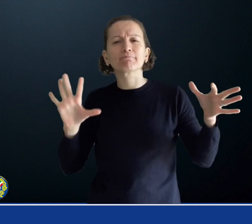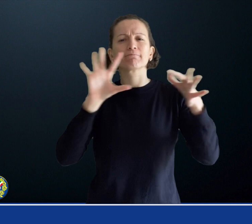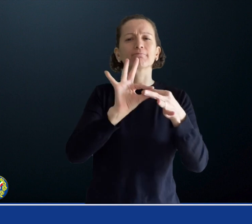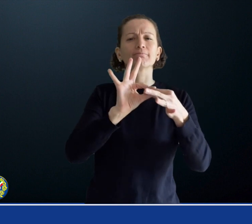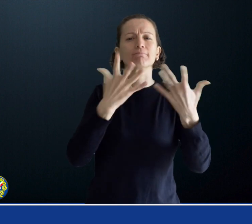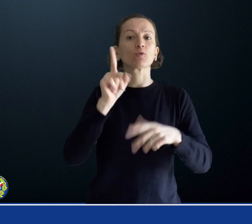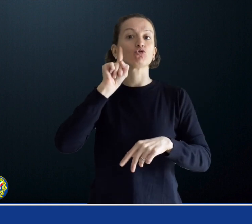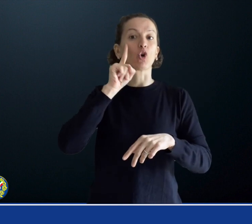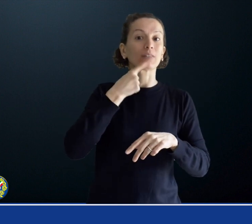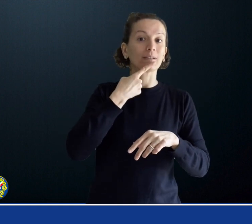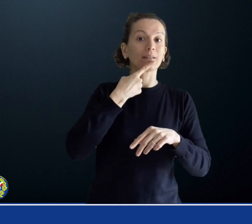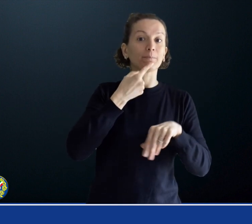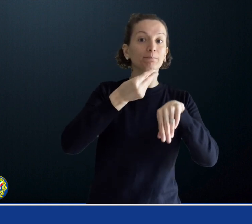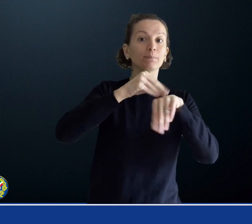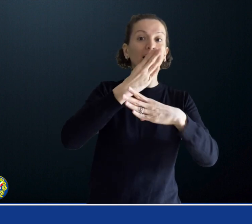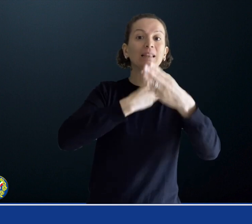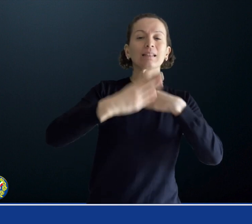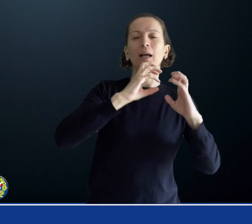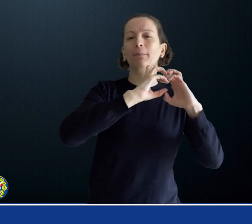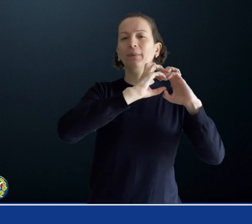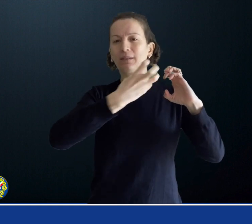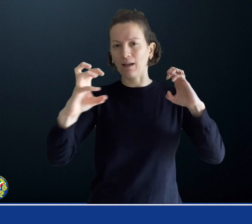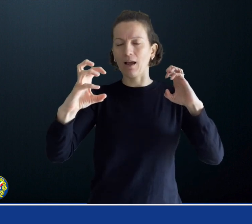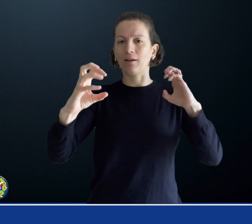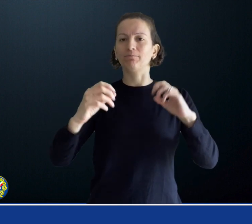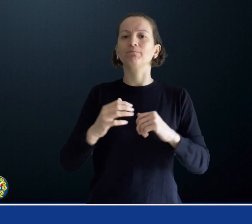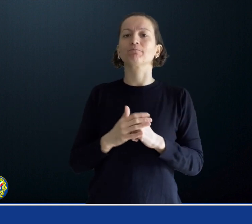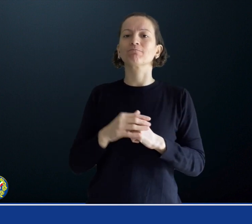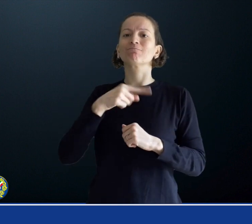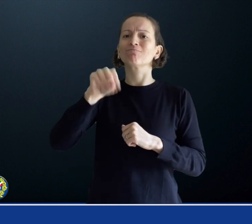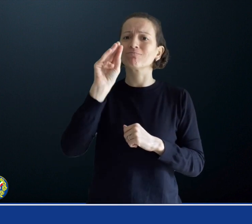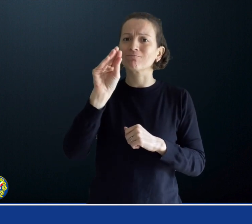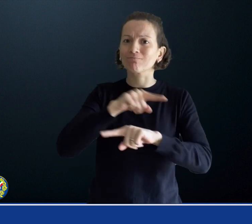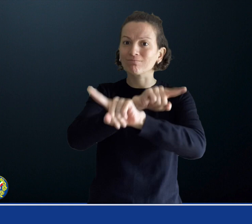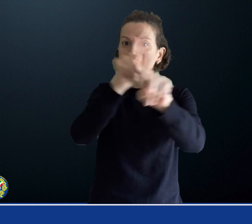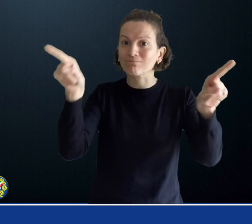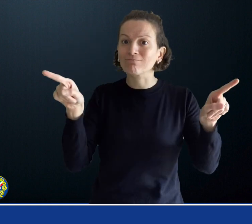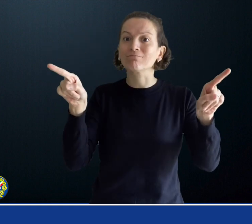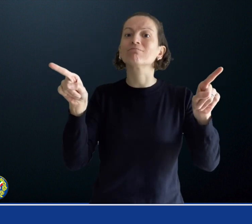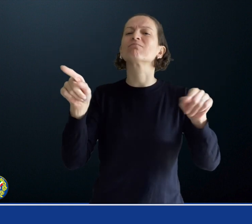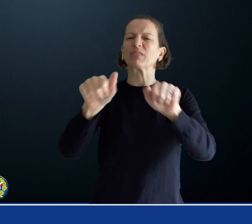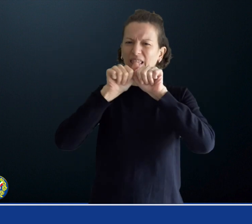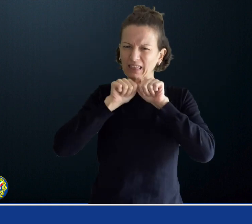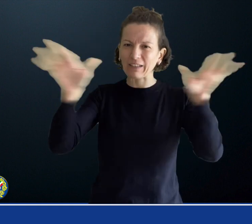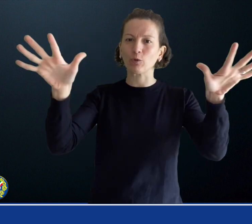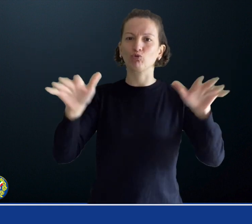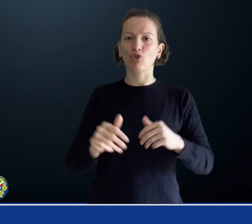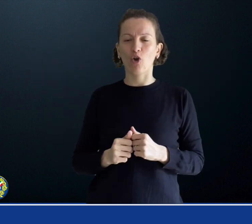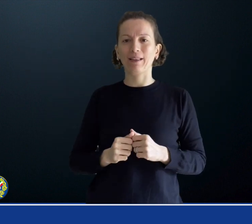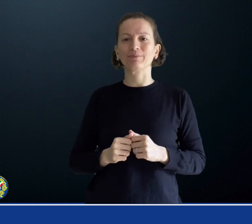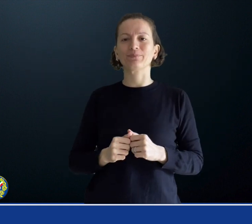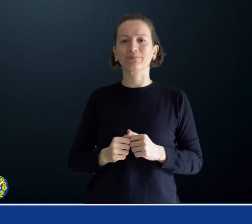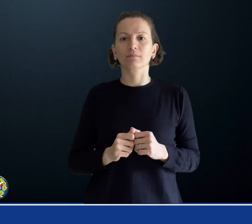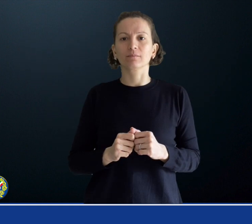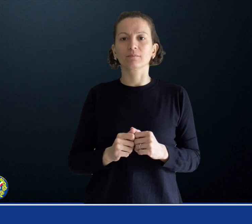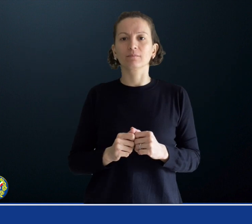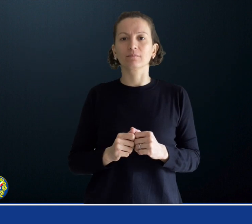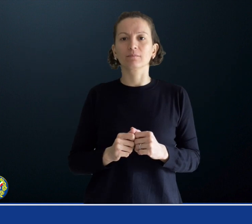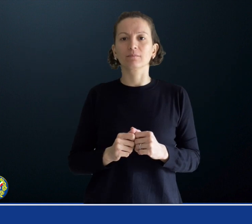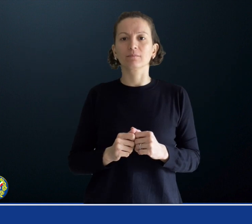dedicati al tema della sordità associata ad altre disabilità. Vi chiediamo la massima diffusione.